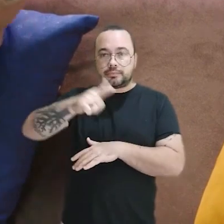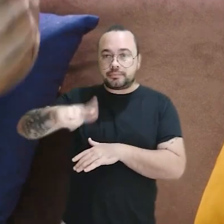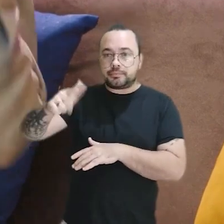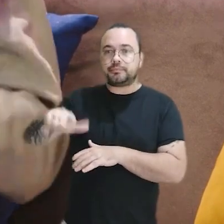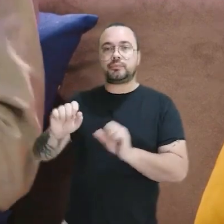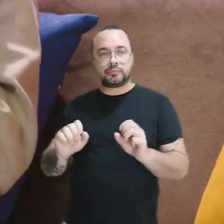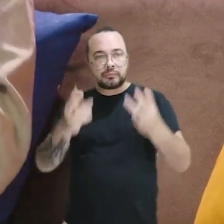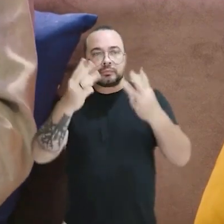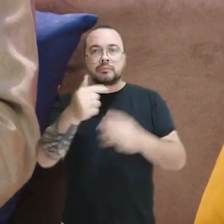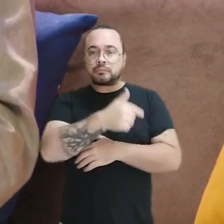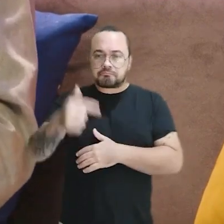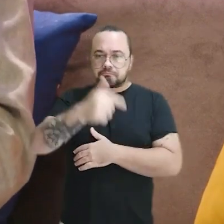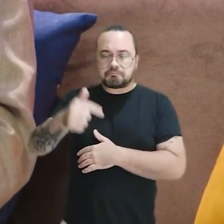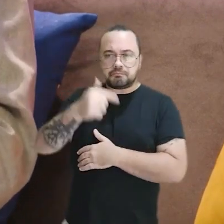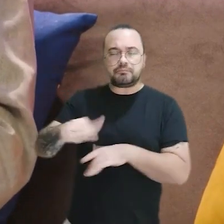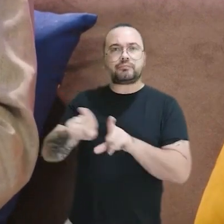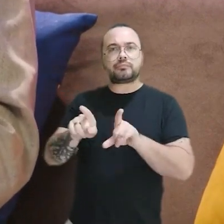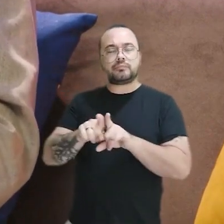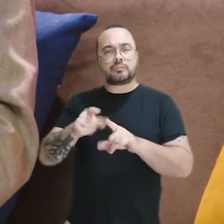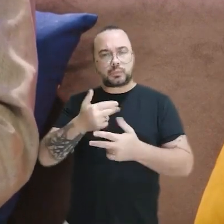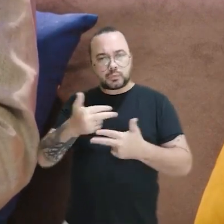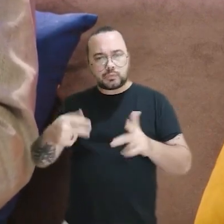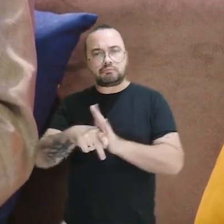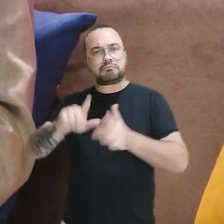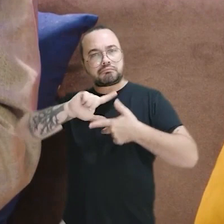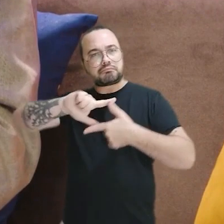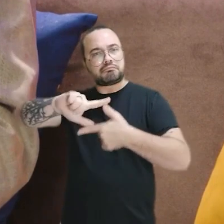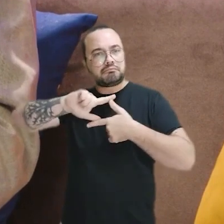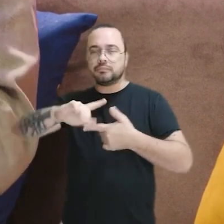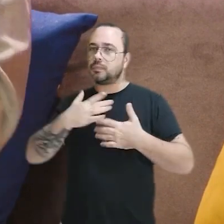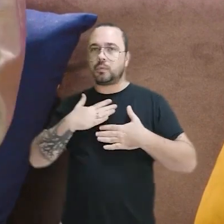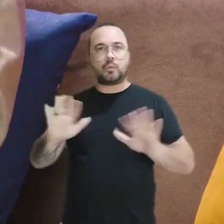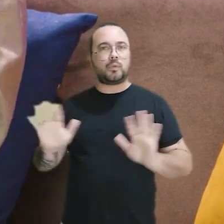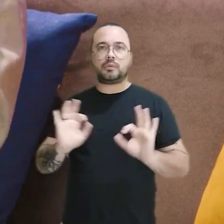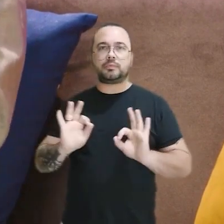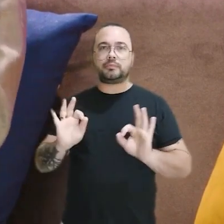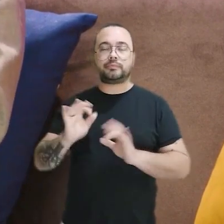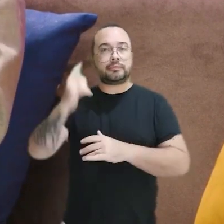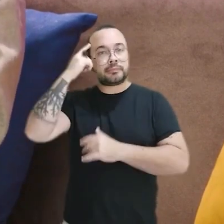semana, nunca ter coisa muito... Muito engessada. Inventar... Porra, a gente tem o "Na fogueira", por exemplo,